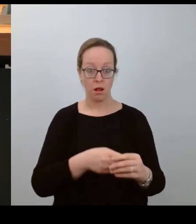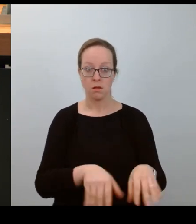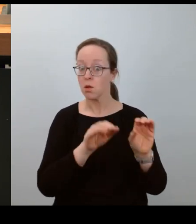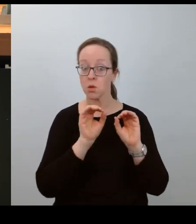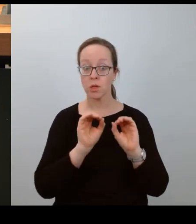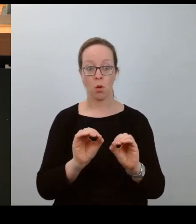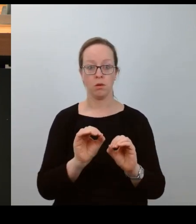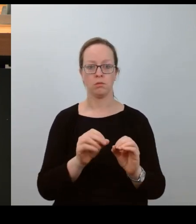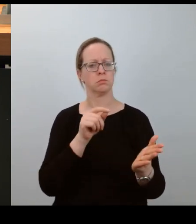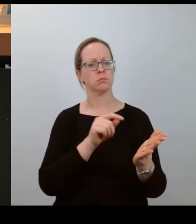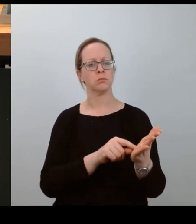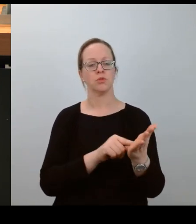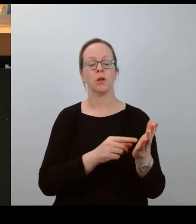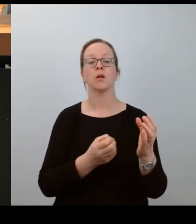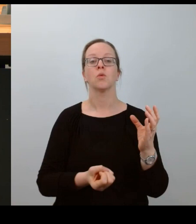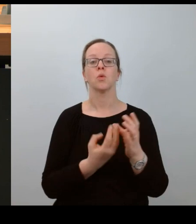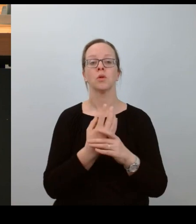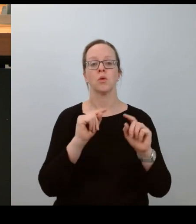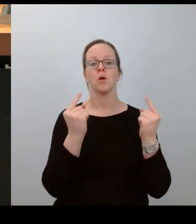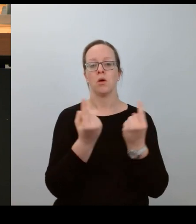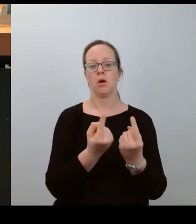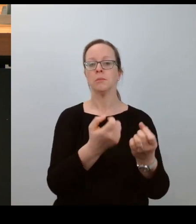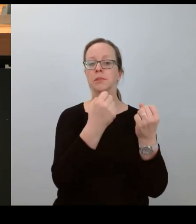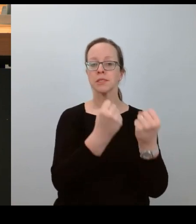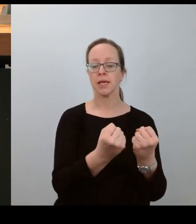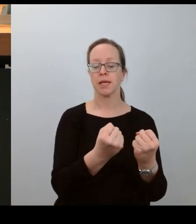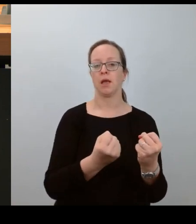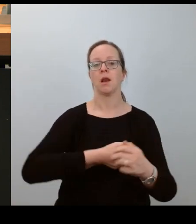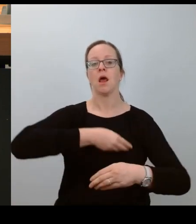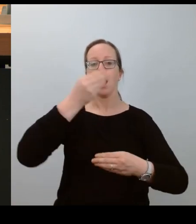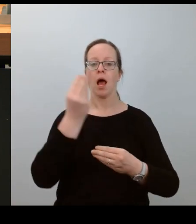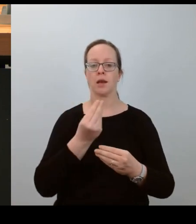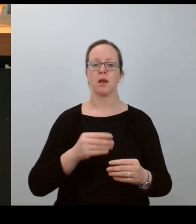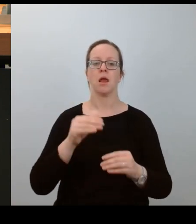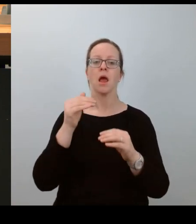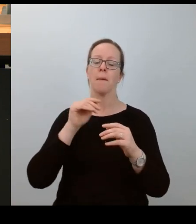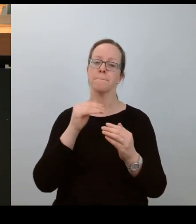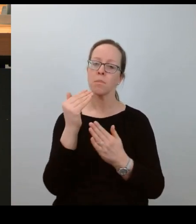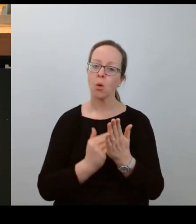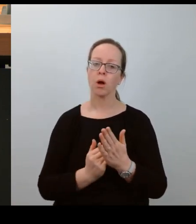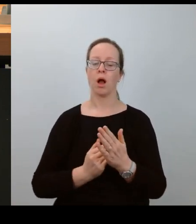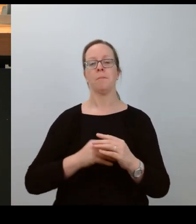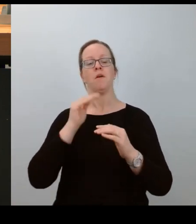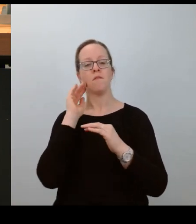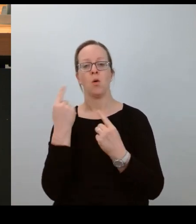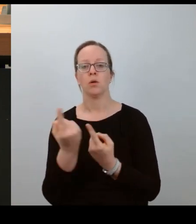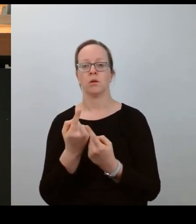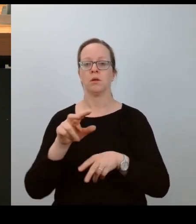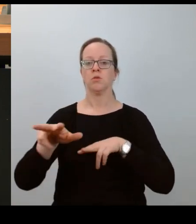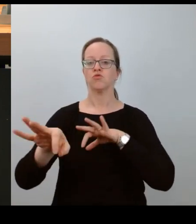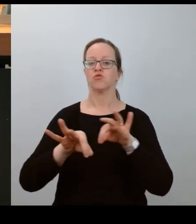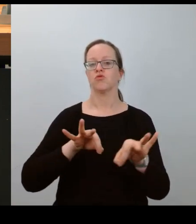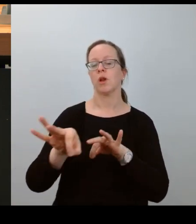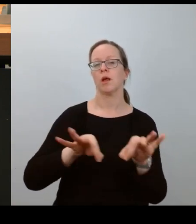Dinge, die auch gar kein Dissens darstellen. Letzteres über so eine Idee von der CDU. Warum dann arbeitet dennoch an der Kulturraum?